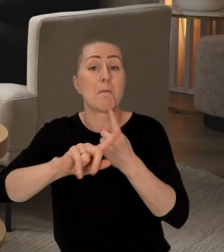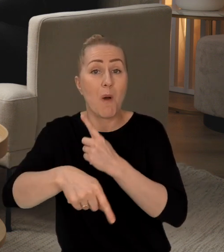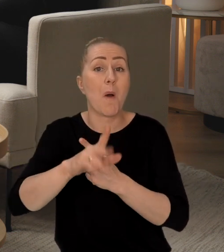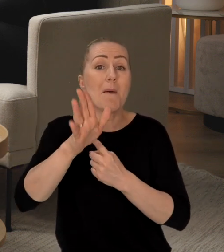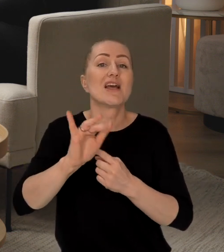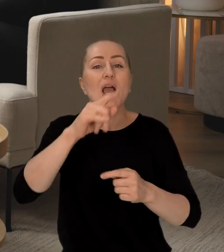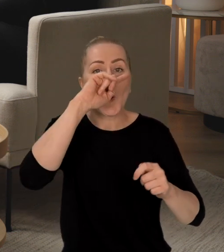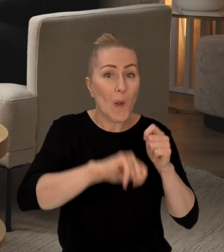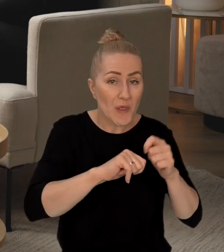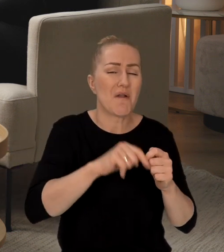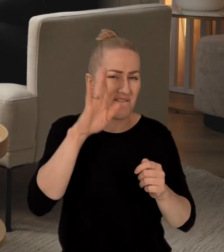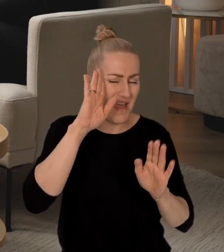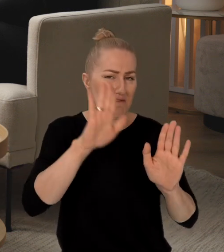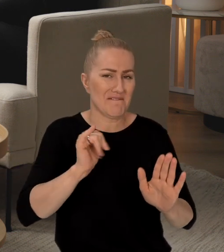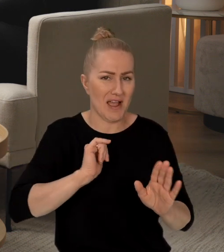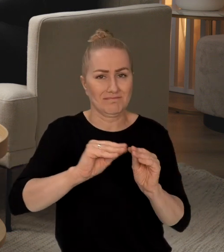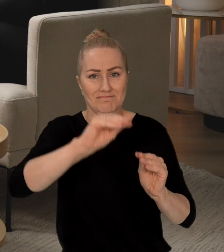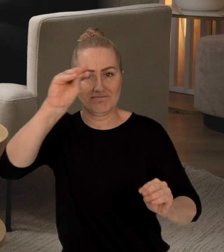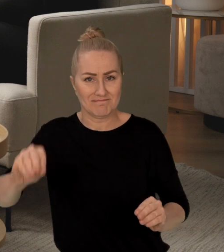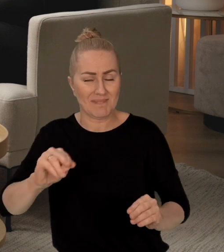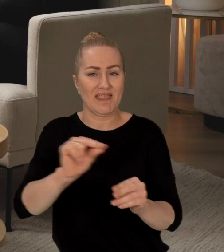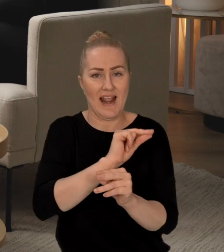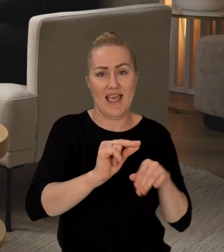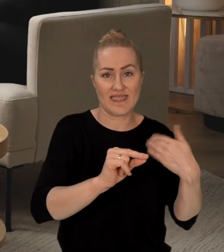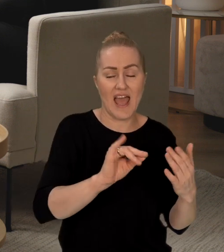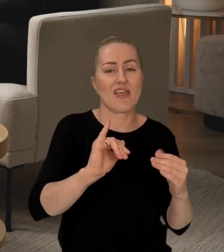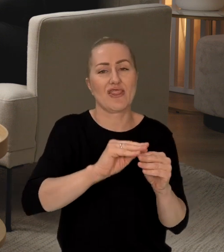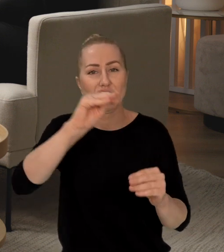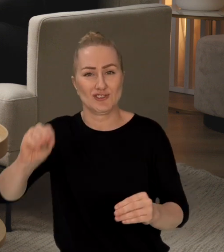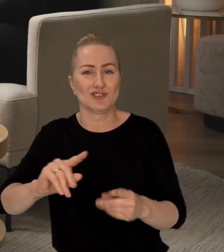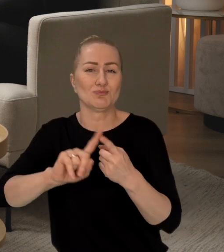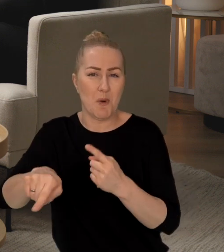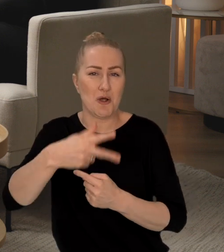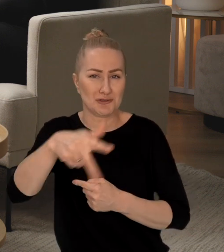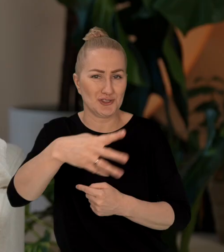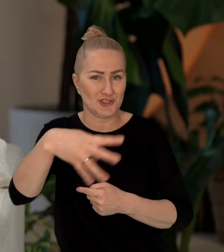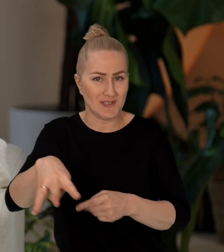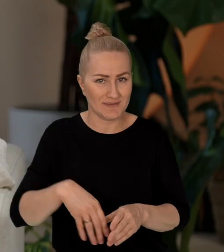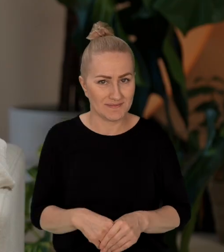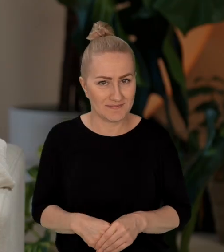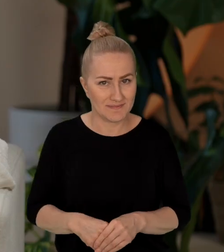warto leczyć pacjentkę i zrobić to badanie cytologiczne za miesiąc.